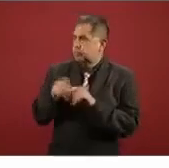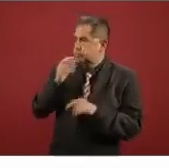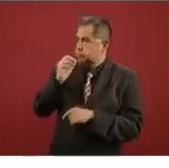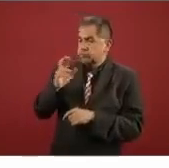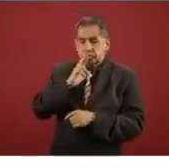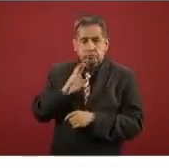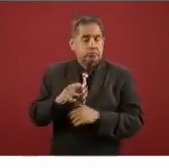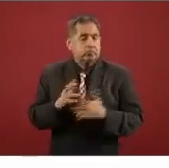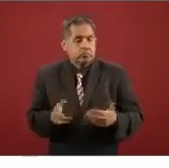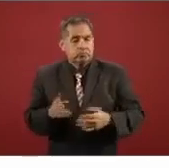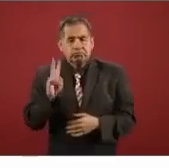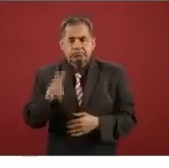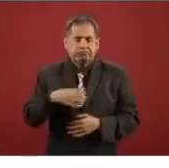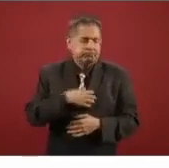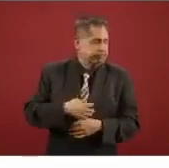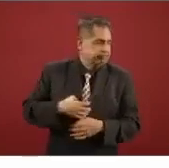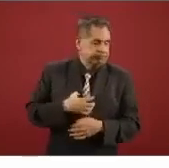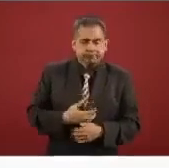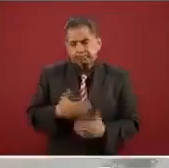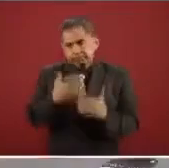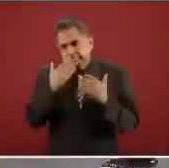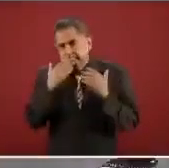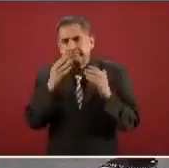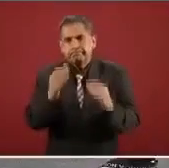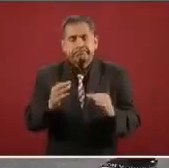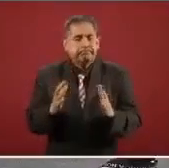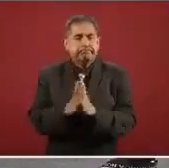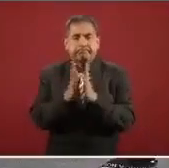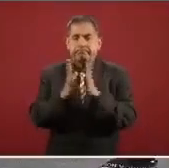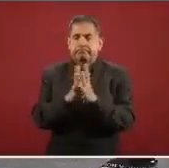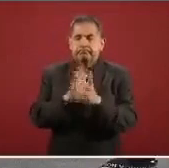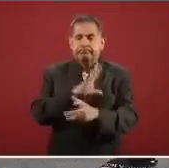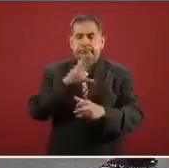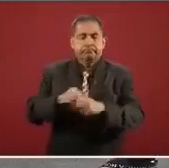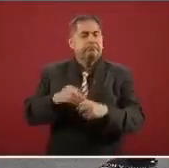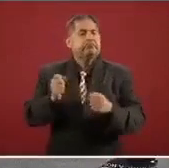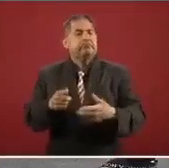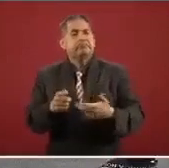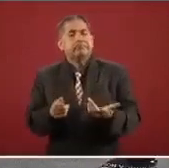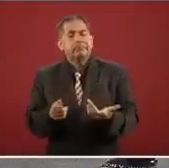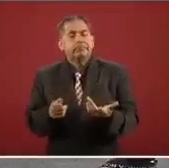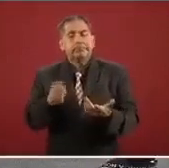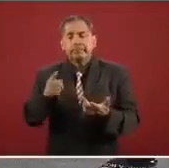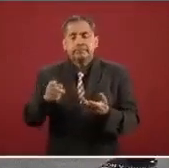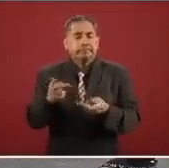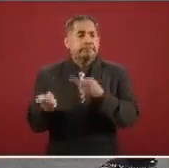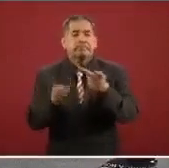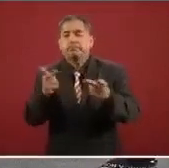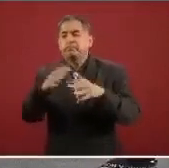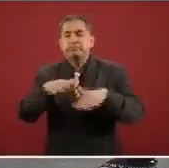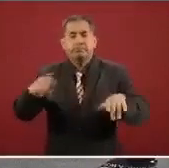La verdad es que nos congratulamos de la participación de este ejercicio de democracia participativa